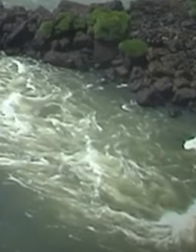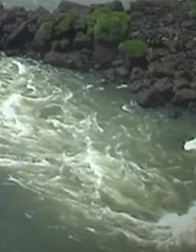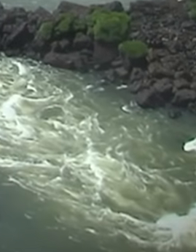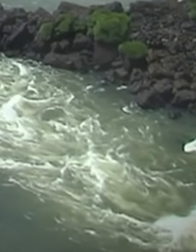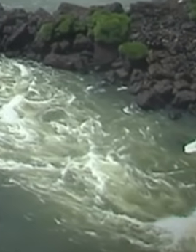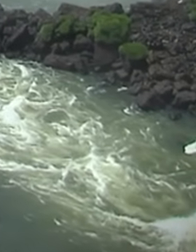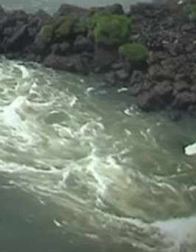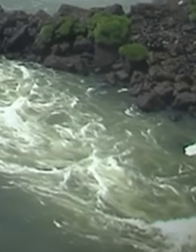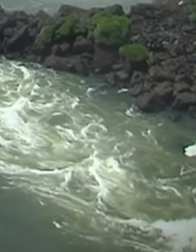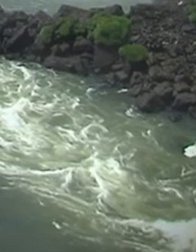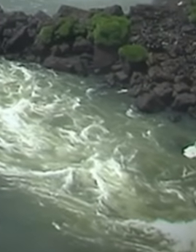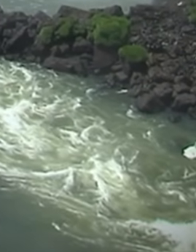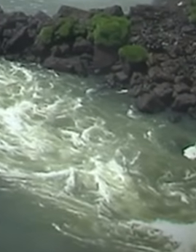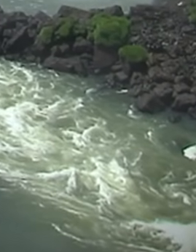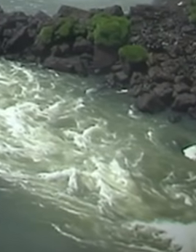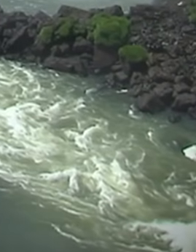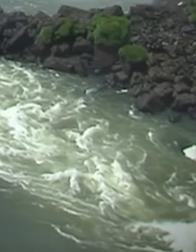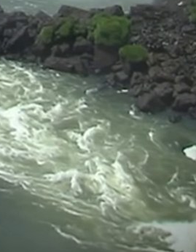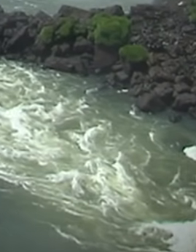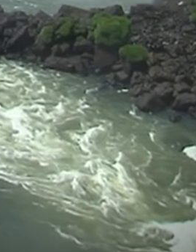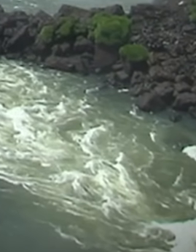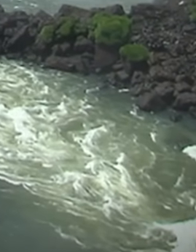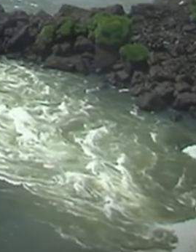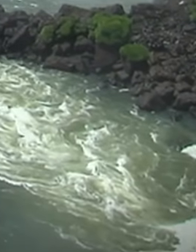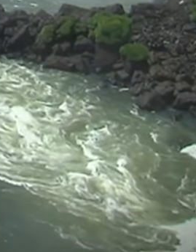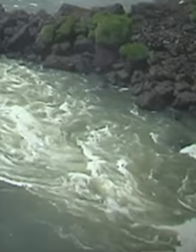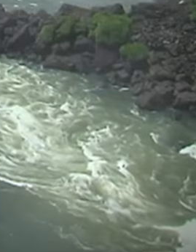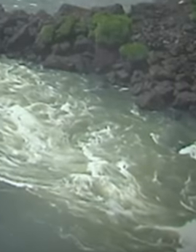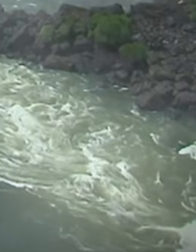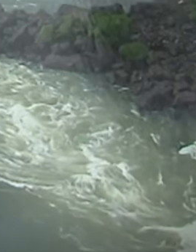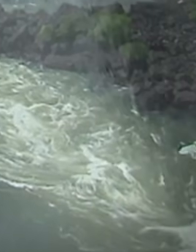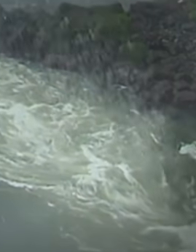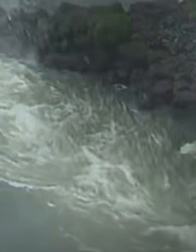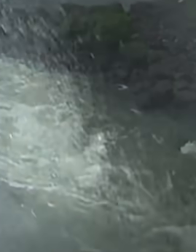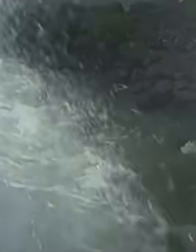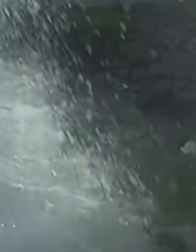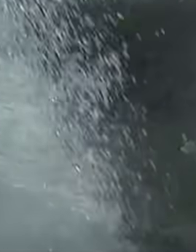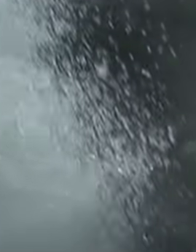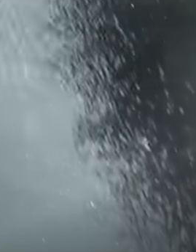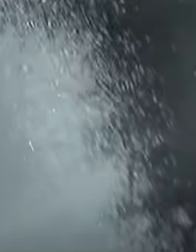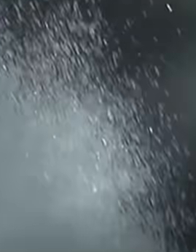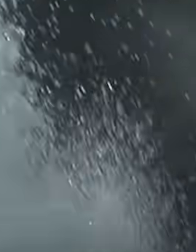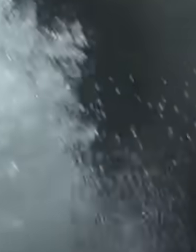é a graça do inverno